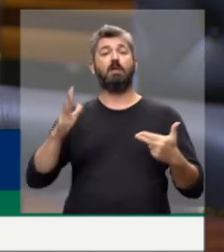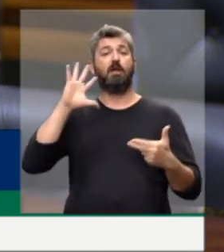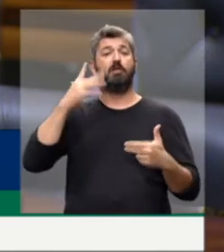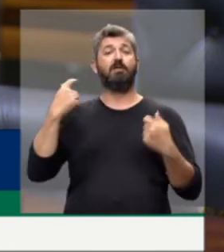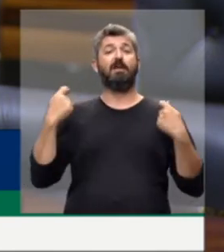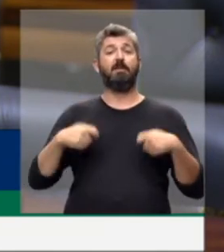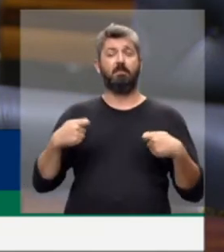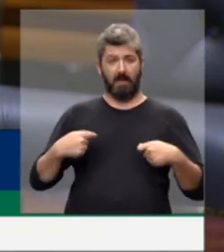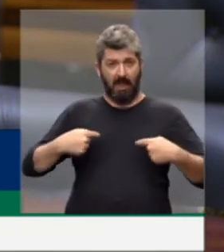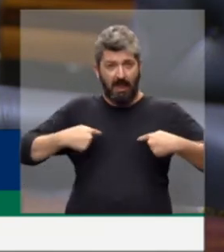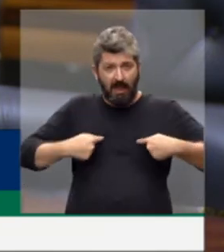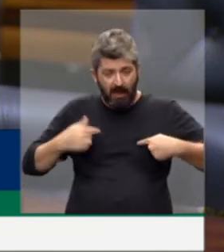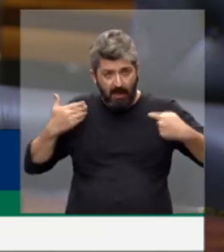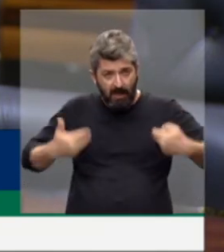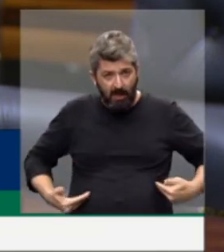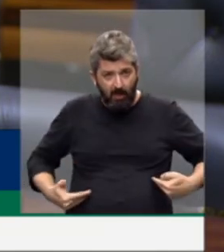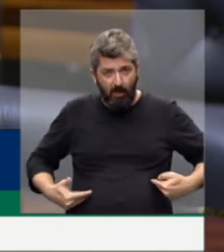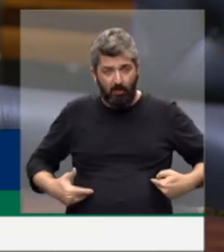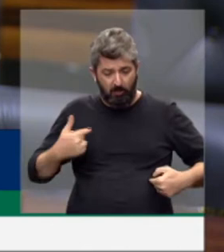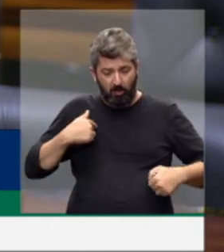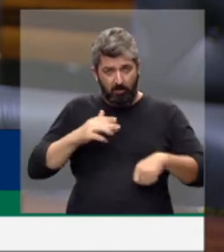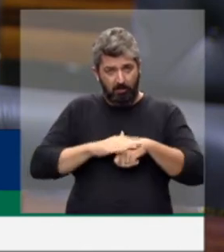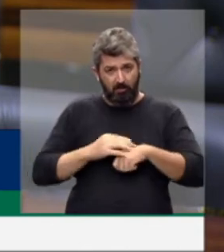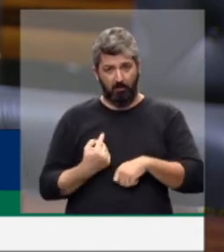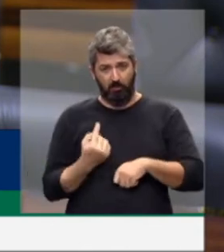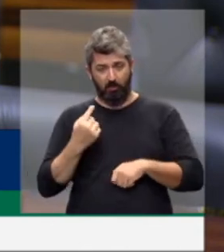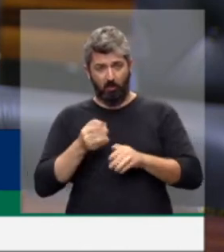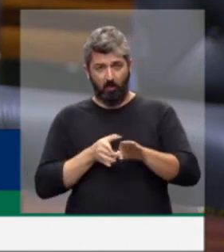ISSO, SEM DISCUTIRMOS QUAIS SÃO AS DEMANDAS QUE TEMOS E QUAIS AS AÇÕES QUE NÓS TEMOS QUE TOMAR, ENTÃO NÃO